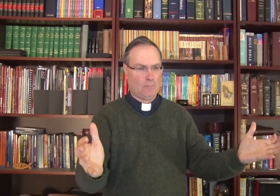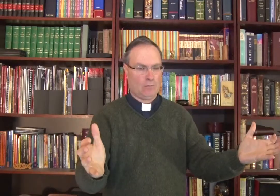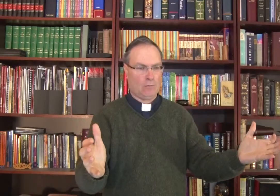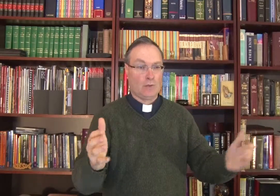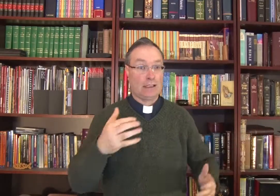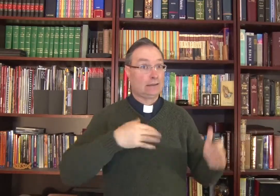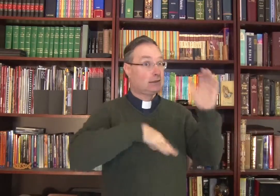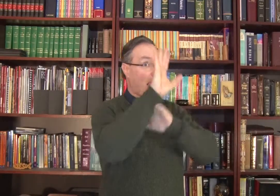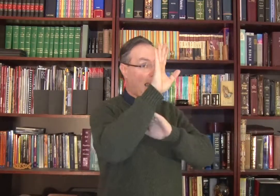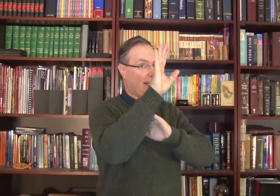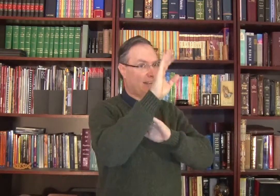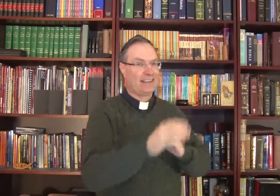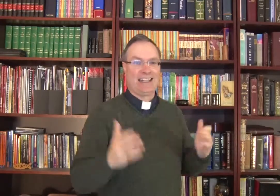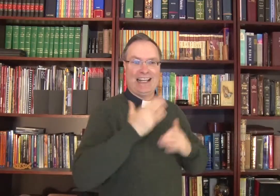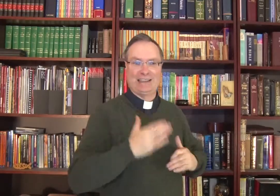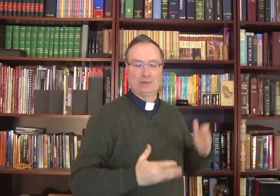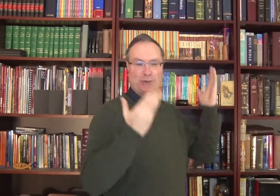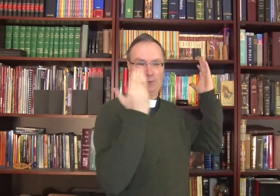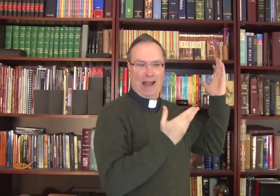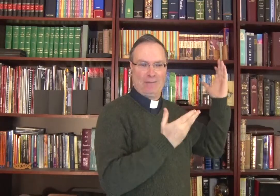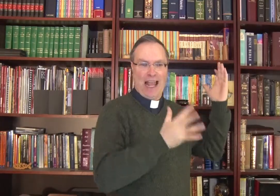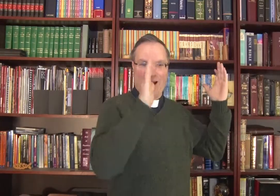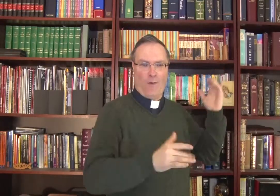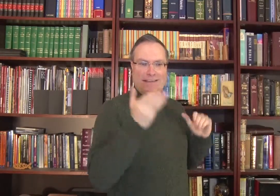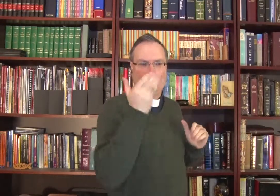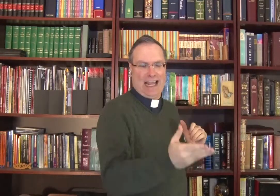Ciel, réjouis-toi à cause d'elle!